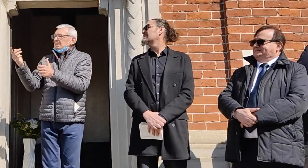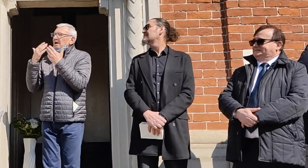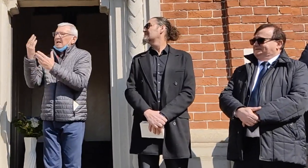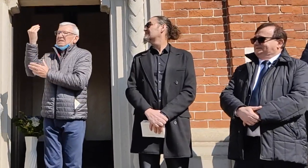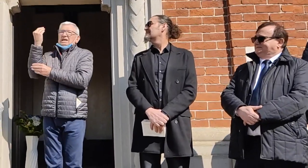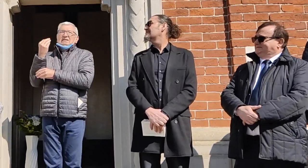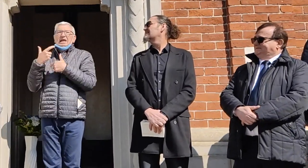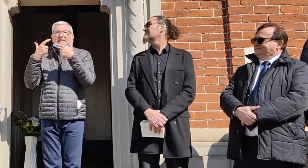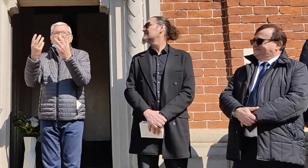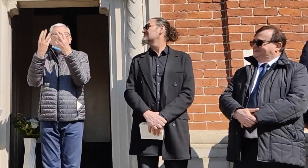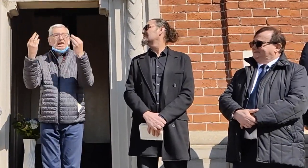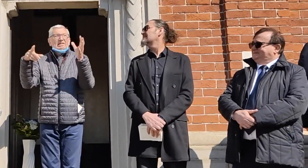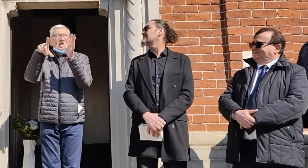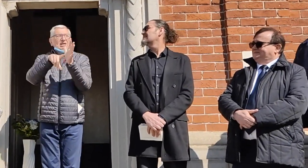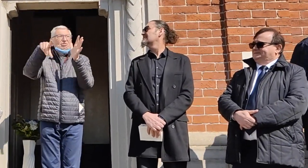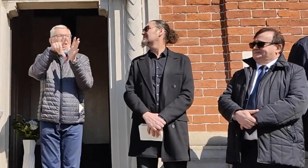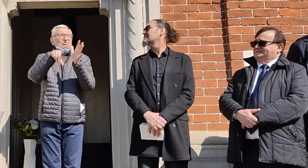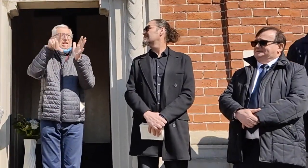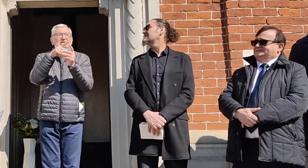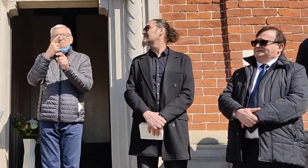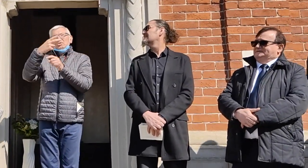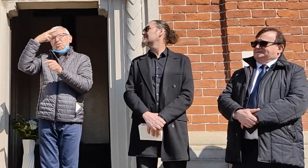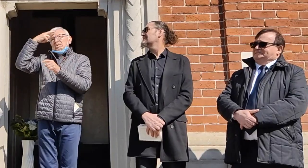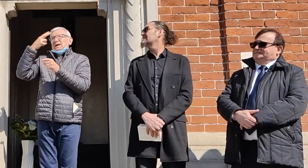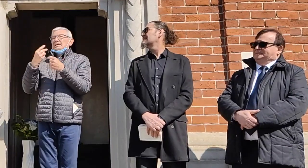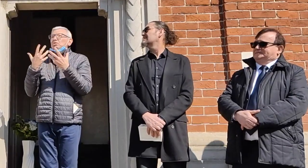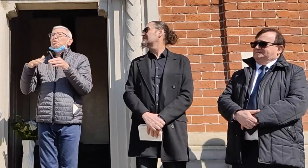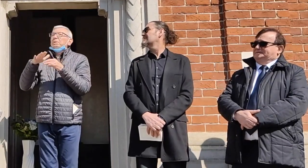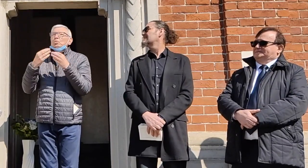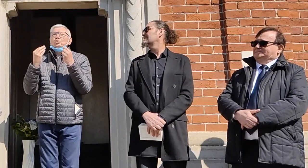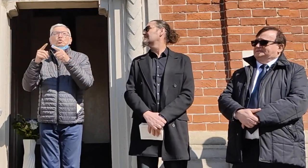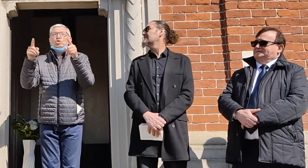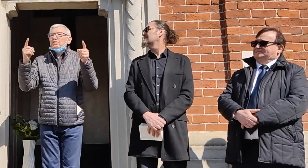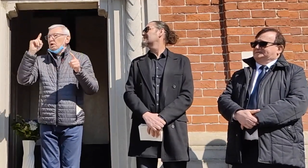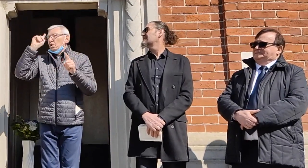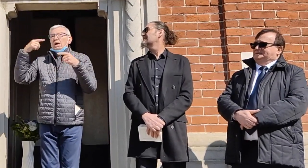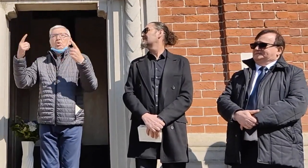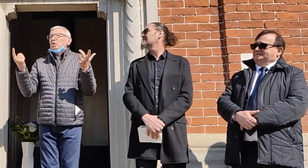Ringrazio l’ENS per aver portato all’approvazione di moltissime leggi (in favore della tutela dei diritti delle persone sorde), è importante ricordare, soprattutto i giovani;